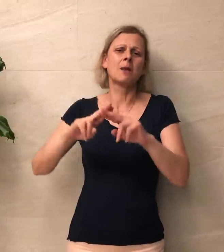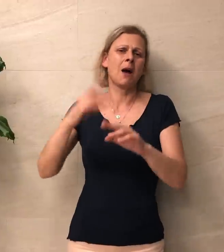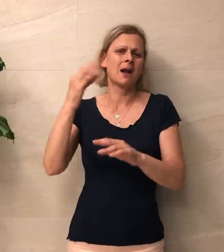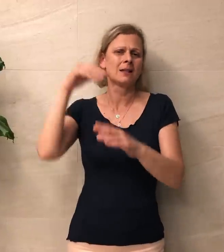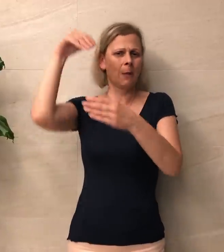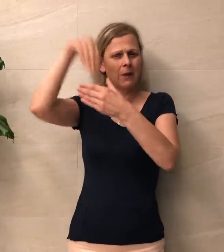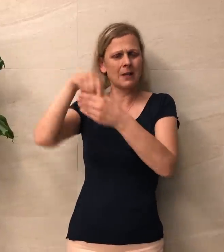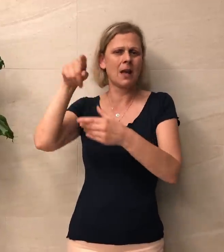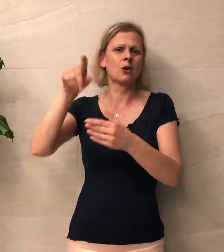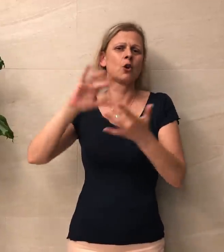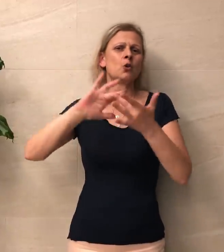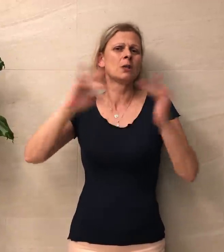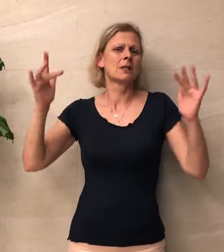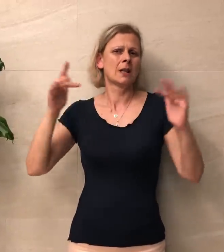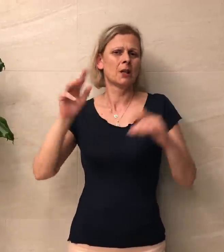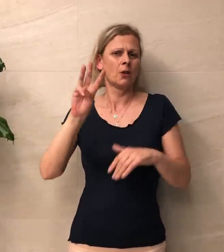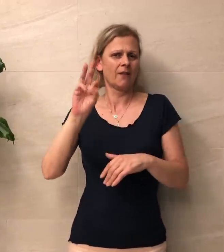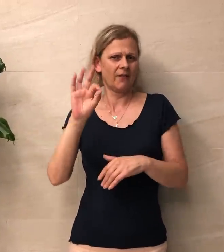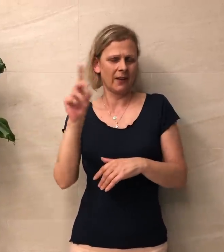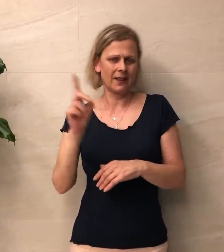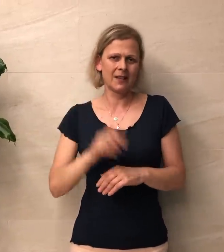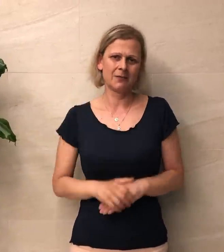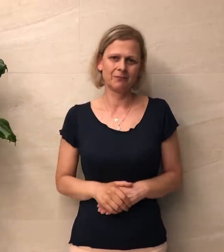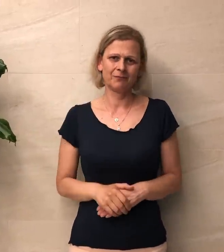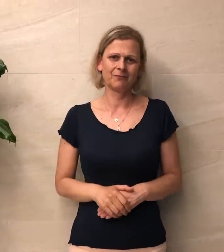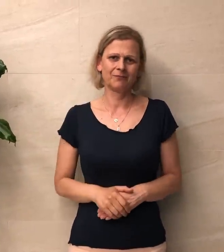effettivamente, non è stata molto pubblicizzata ma è sempre consultabile accedendo al sito della WFD.